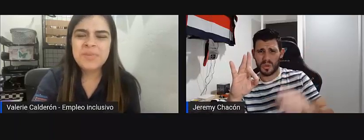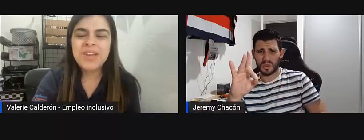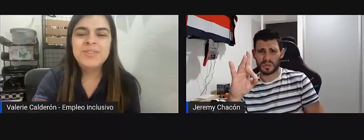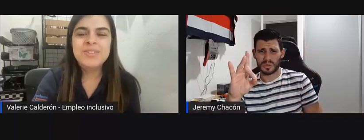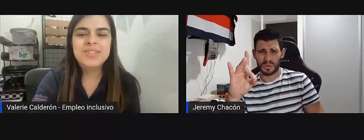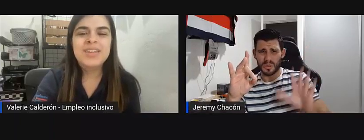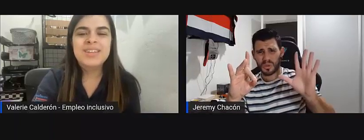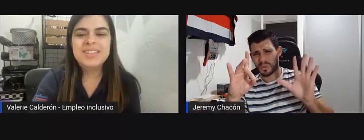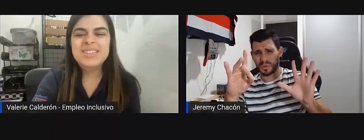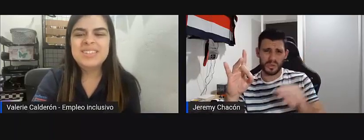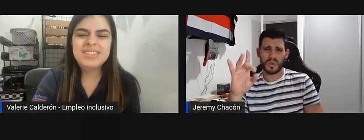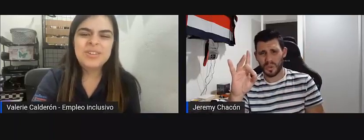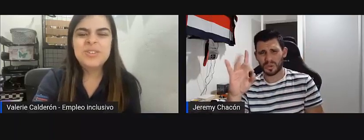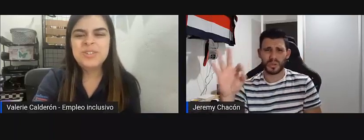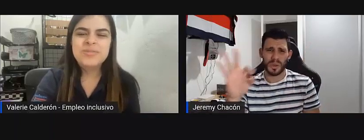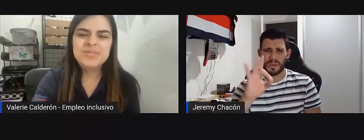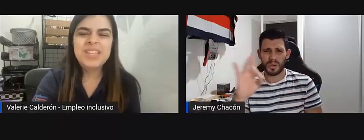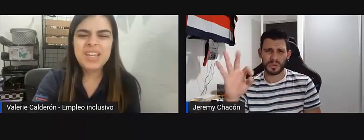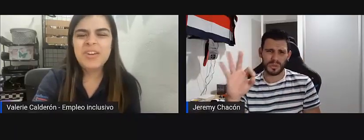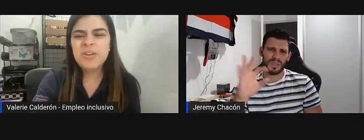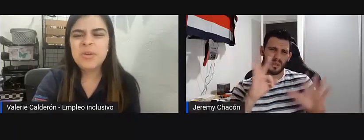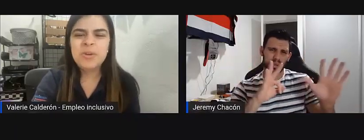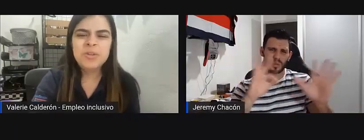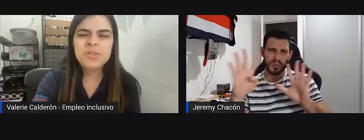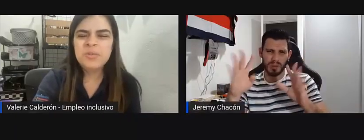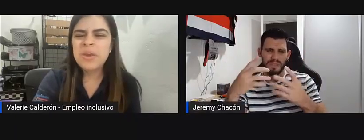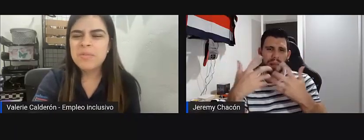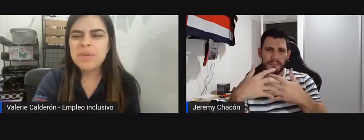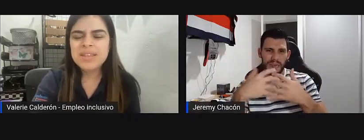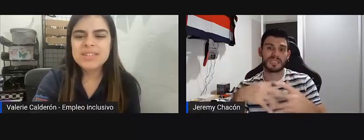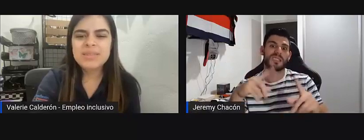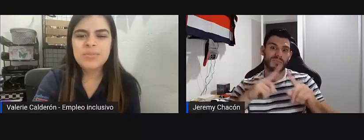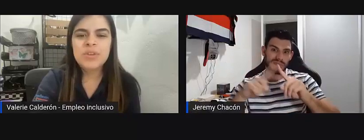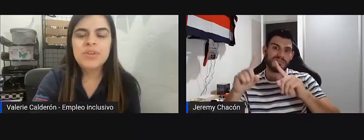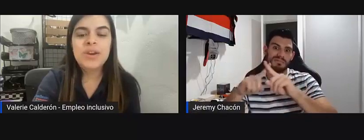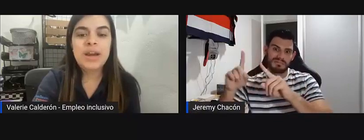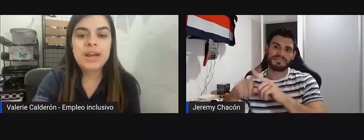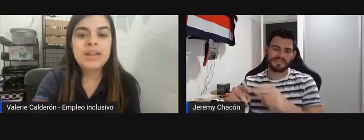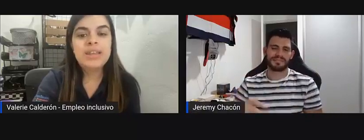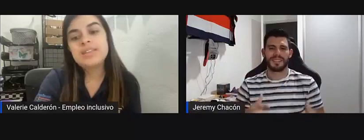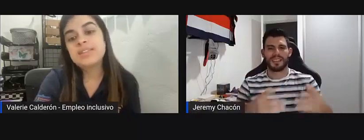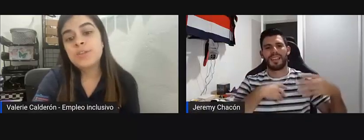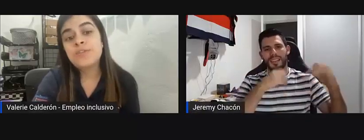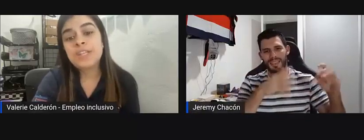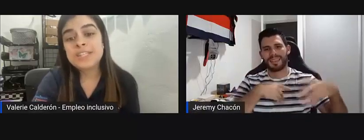o menos ocho sí creo que como en ocho nueve empresas he podido trabajar y han sido diferentes